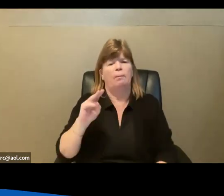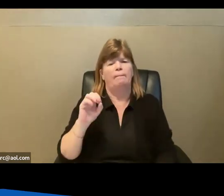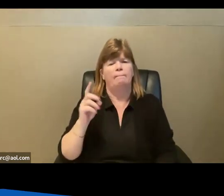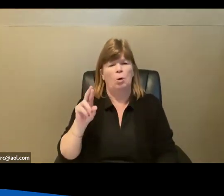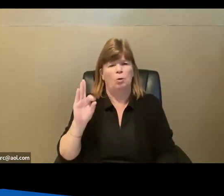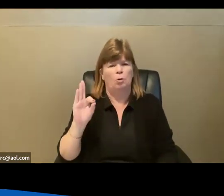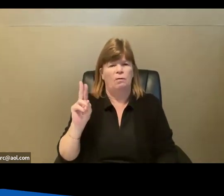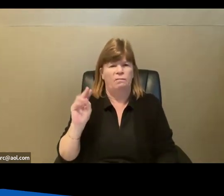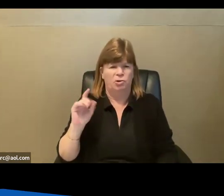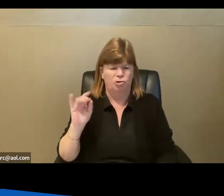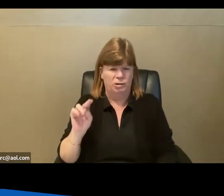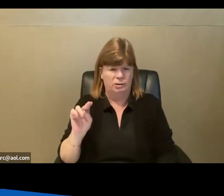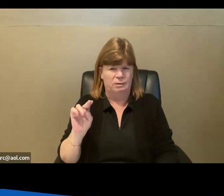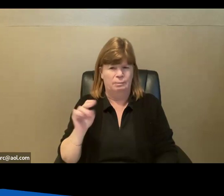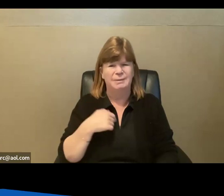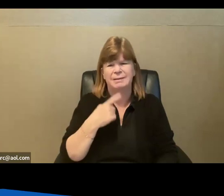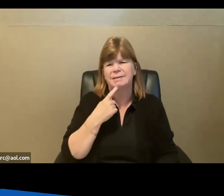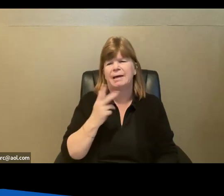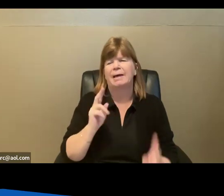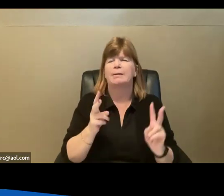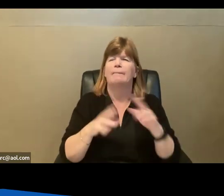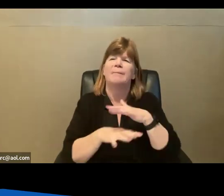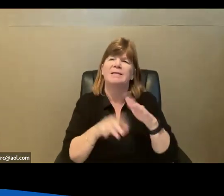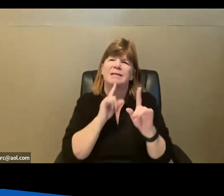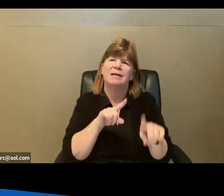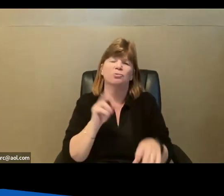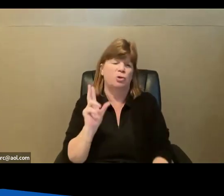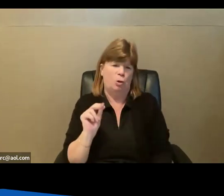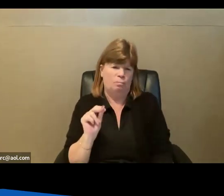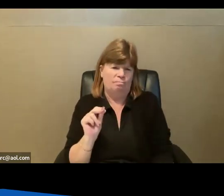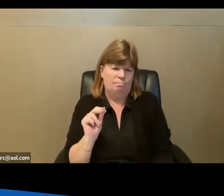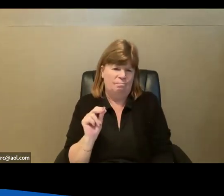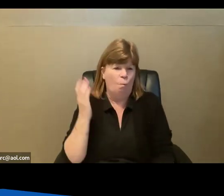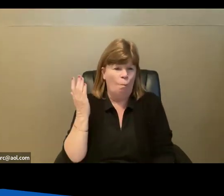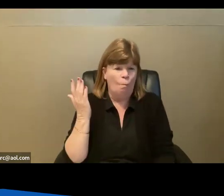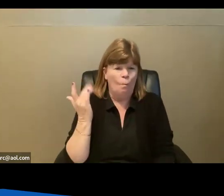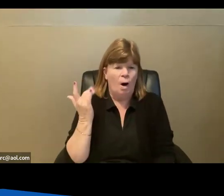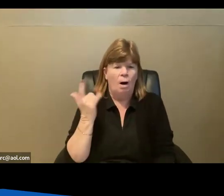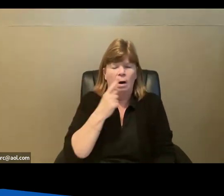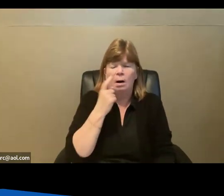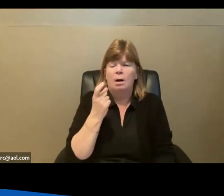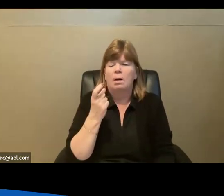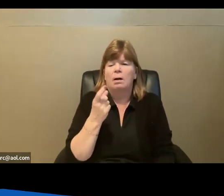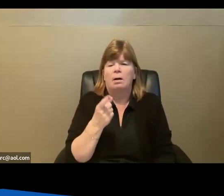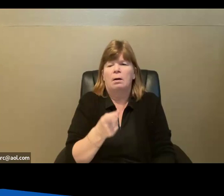Diría que la respuesta básica es no, porque esos tornillos